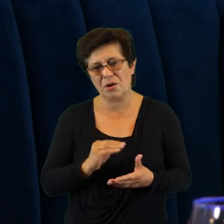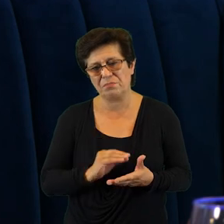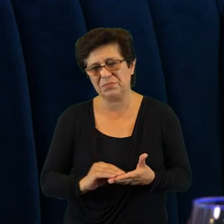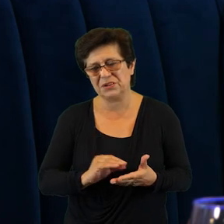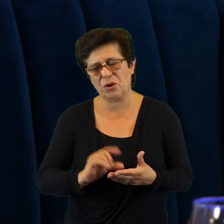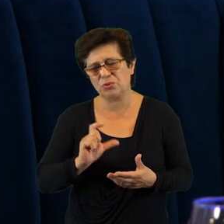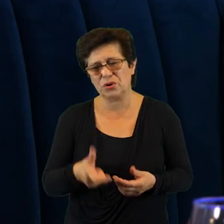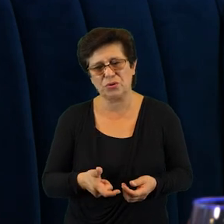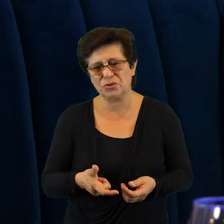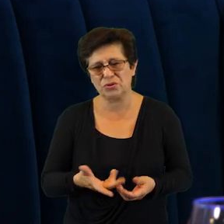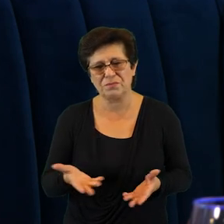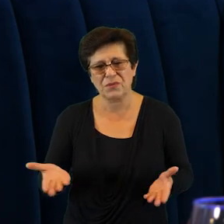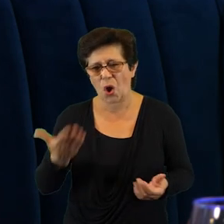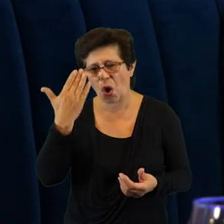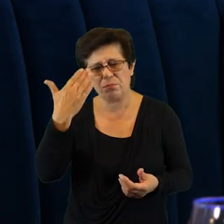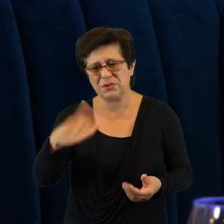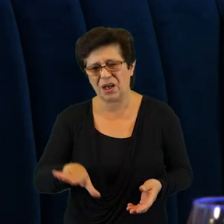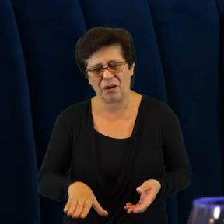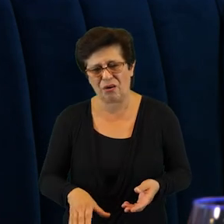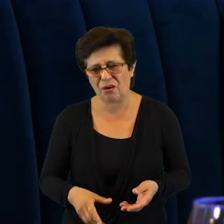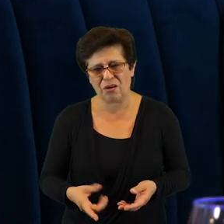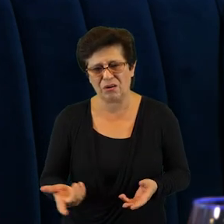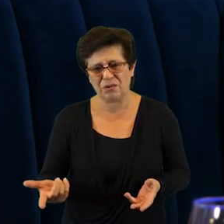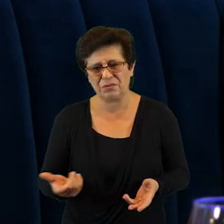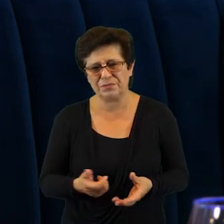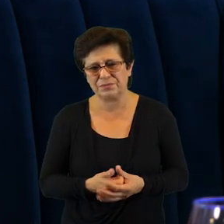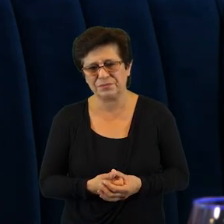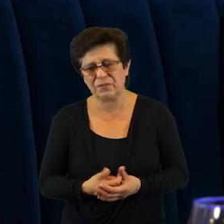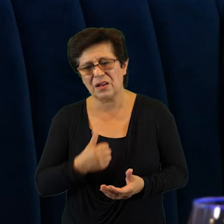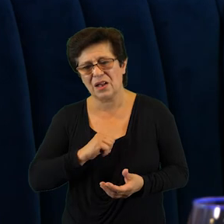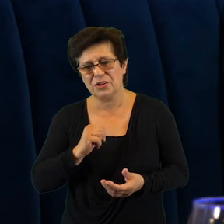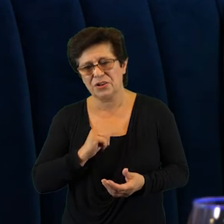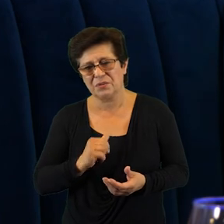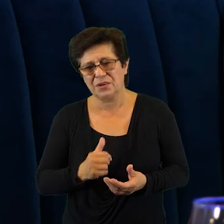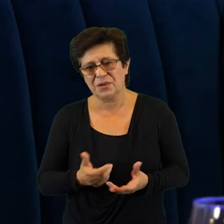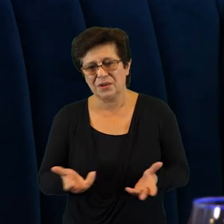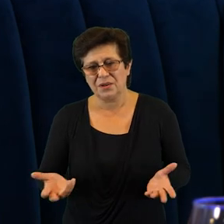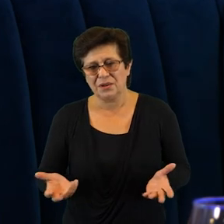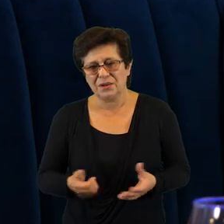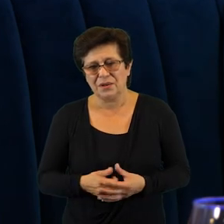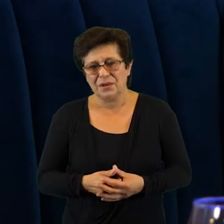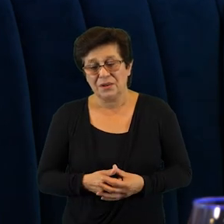że pisał coś, czego nie myślał, stąd być może ten język albo nawet być może